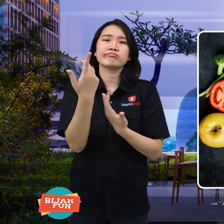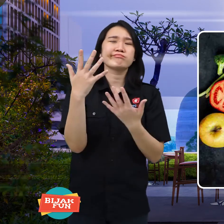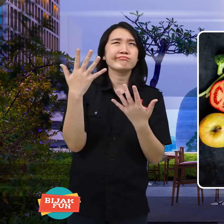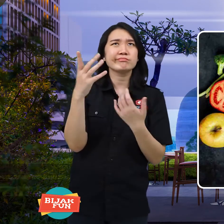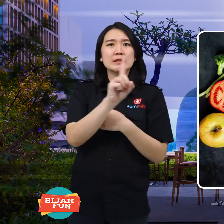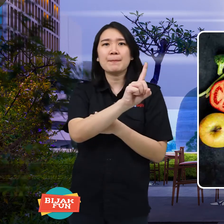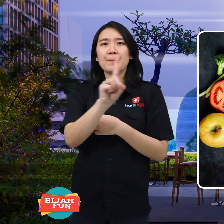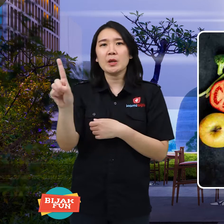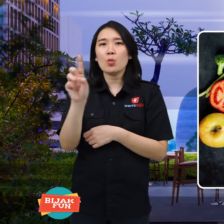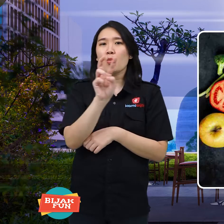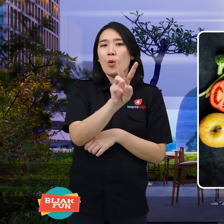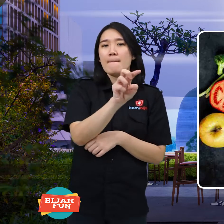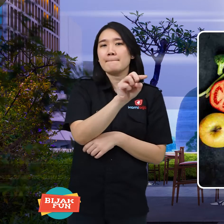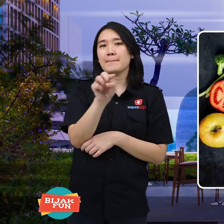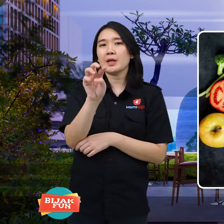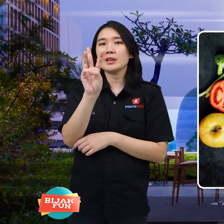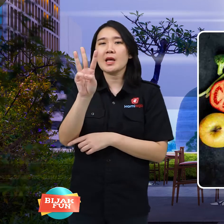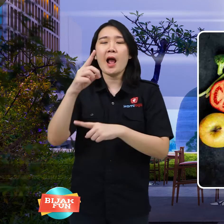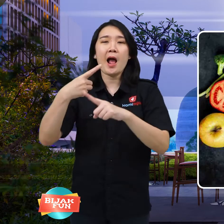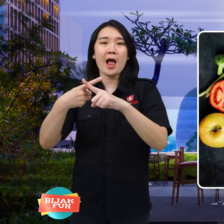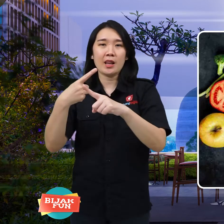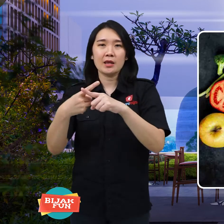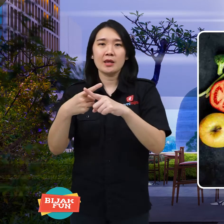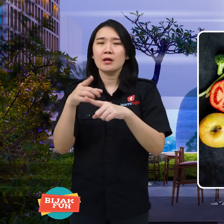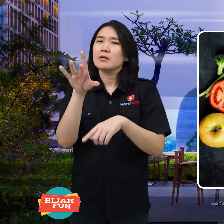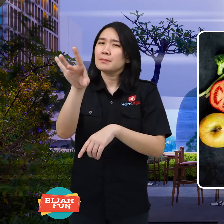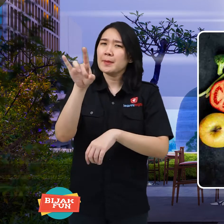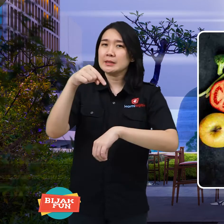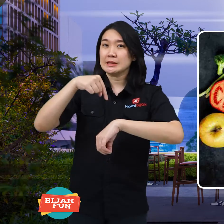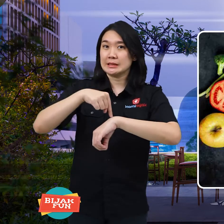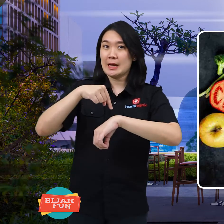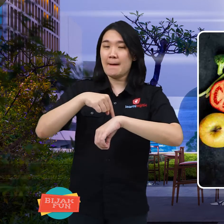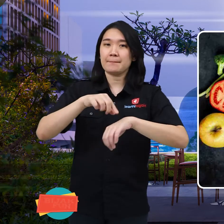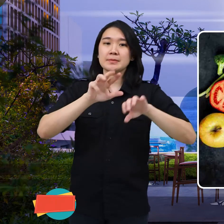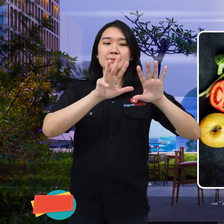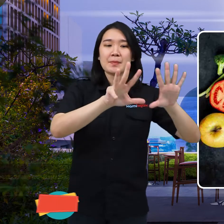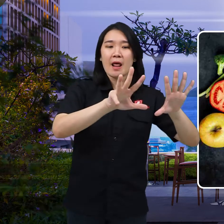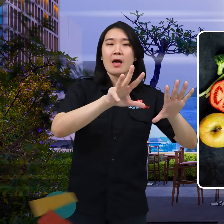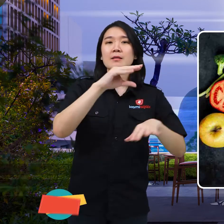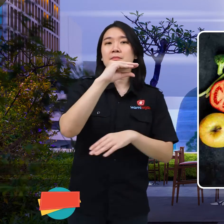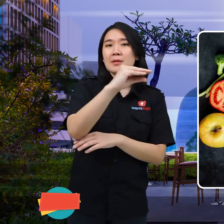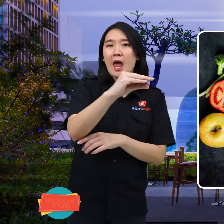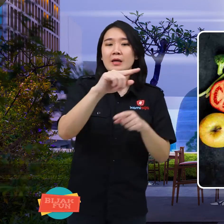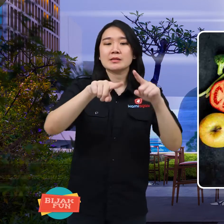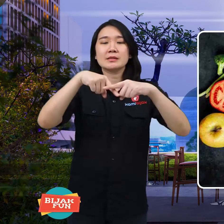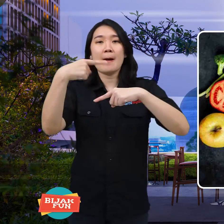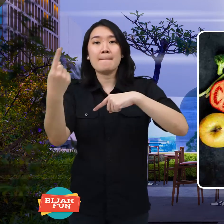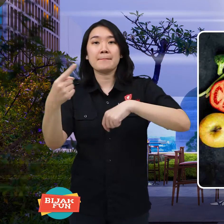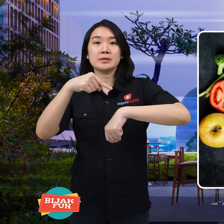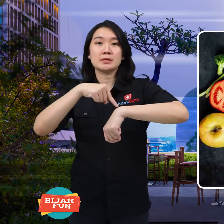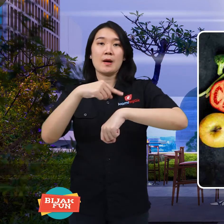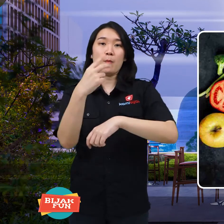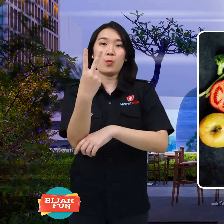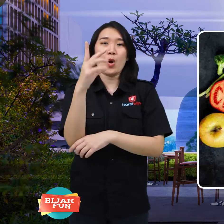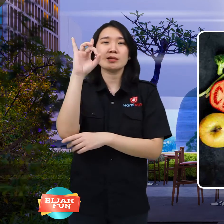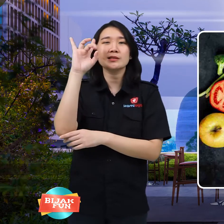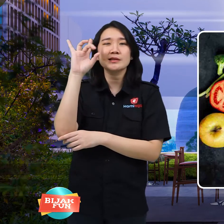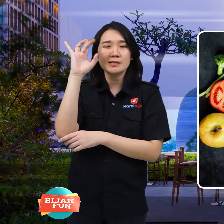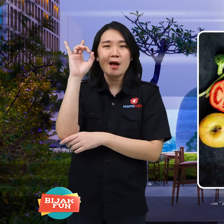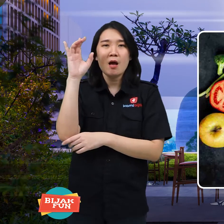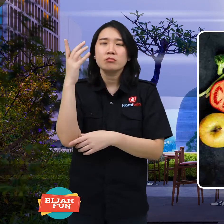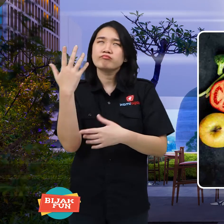Sebainya seminggu dua atau tiga kali di jam sembilan pagi sampai jam dua siang